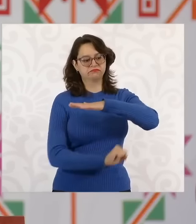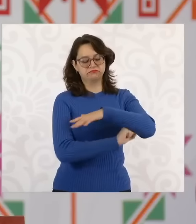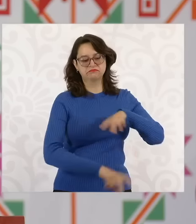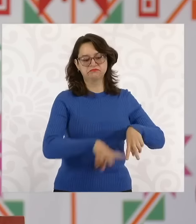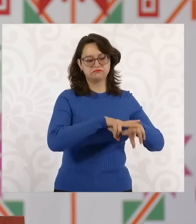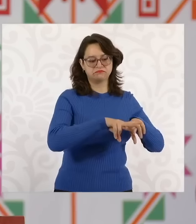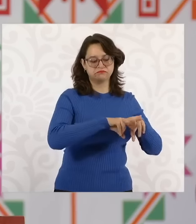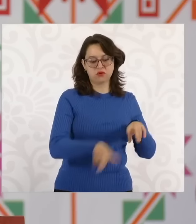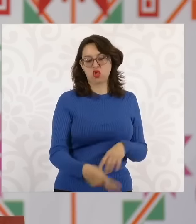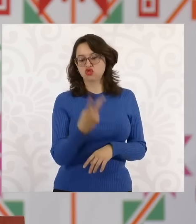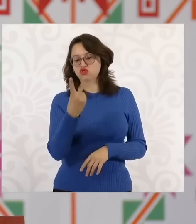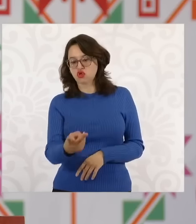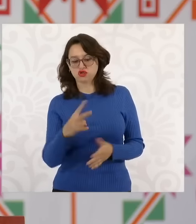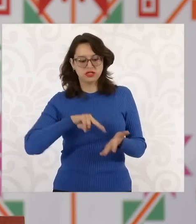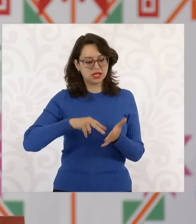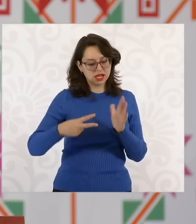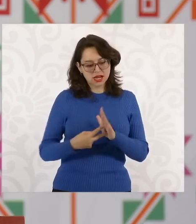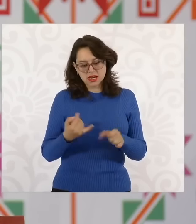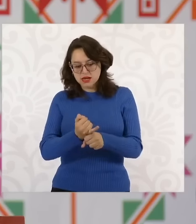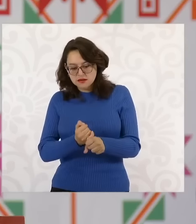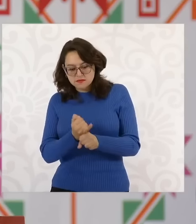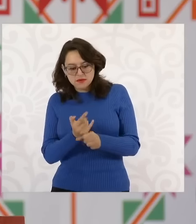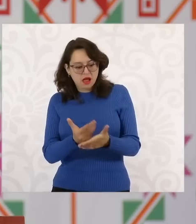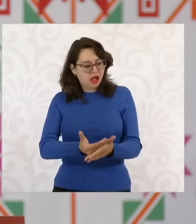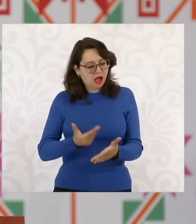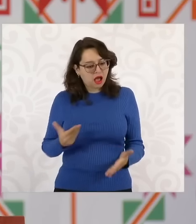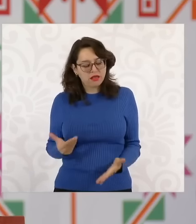estudios de ingeniería, unos previos y otro que viene acompañando a los frentes de construcción